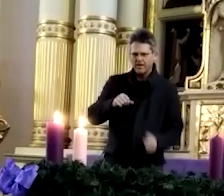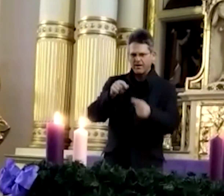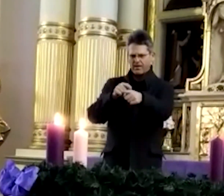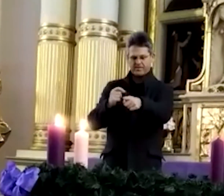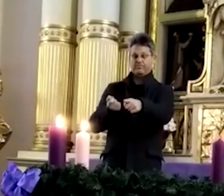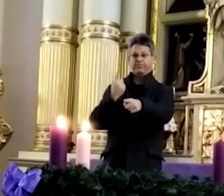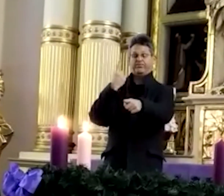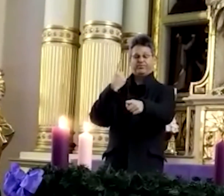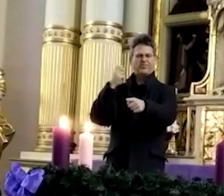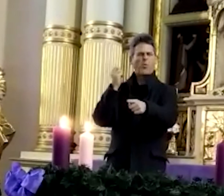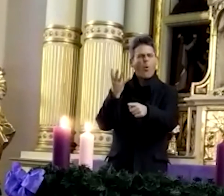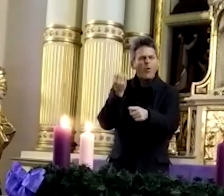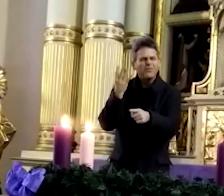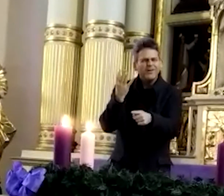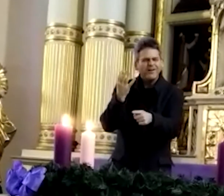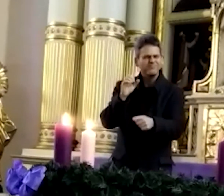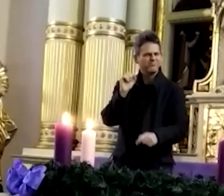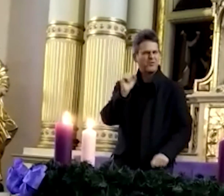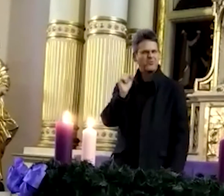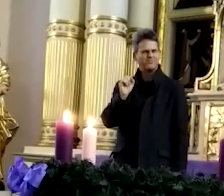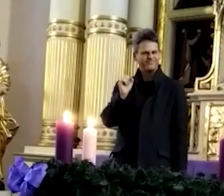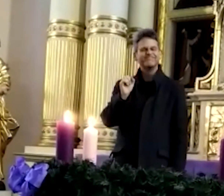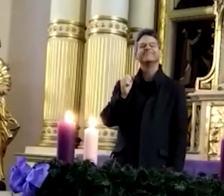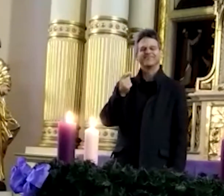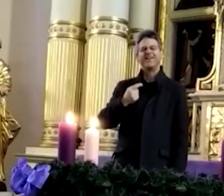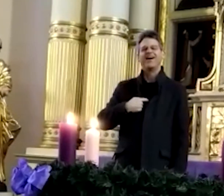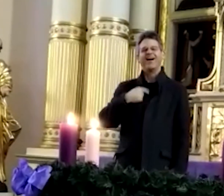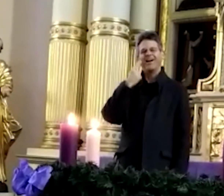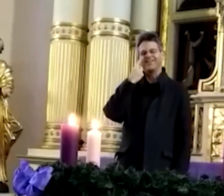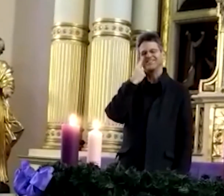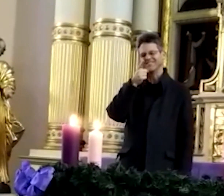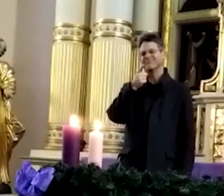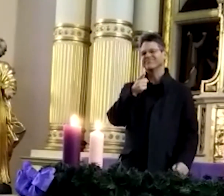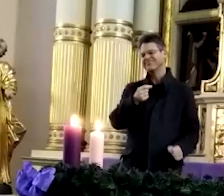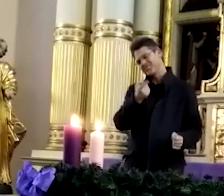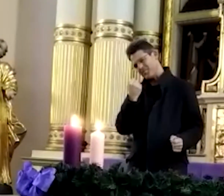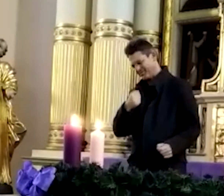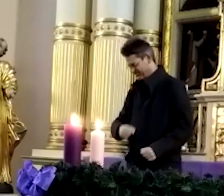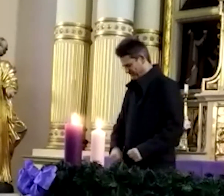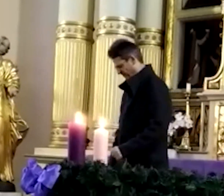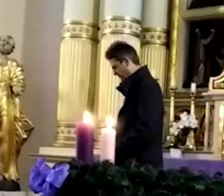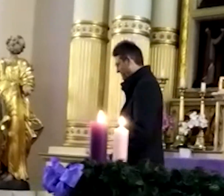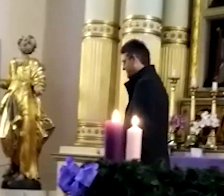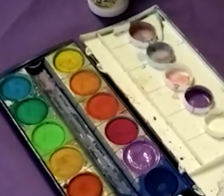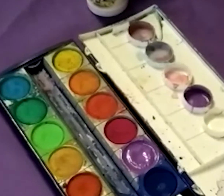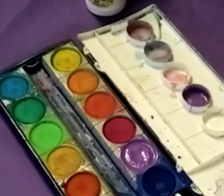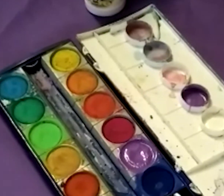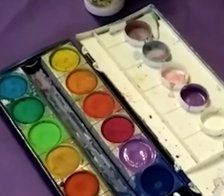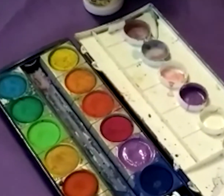Er hat drei violette und eine rosafarbene Kerze Er hat drei violette und eine rosafarbene Kerze - seltsam, oder? Kommt mal mit, ich zeige euch, warum das hier so ist.